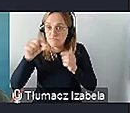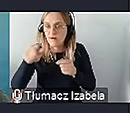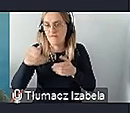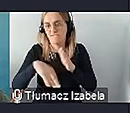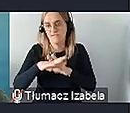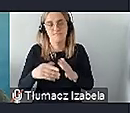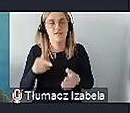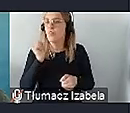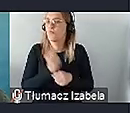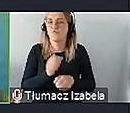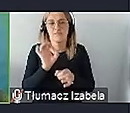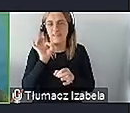Nie musi być idealnie.